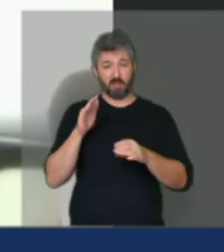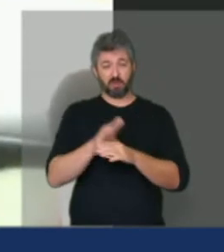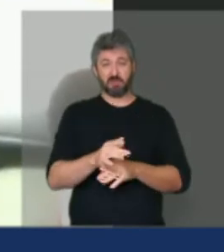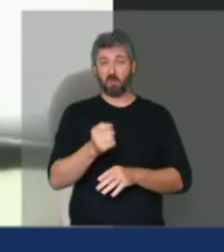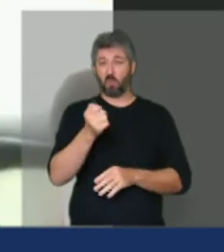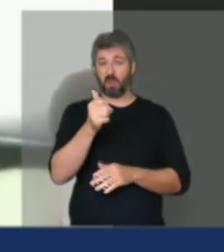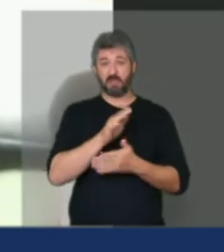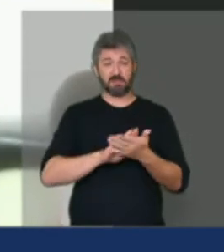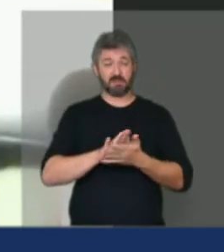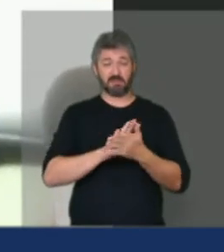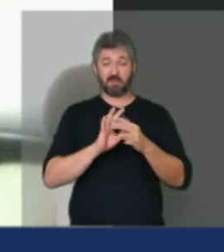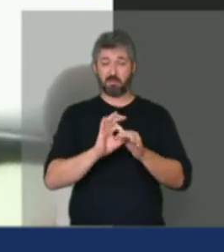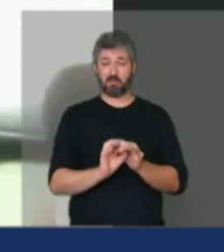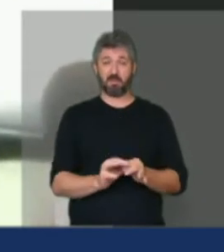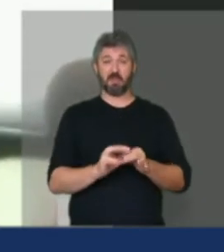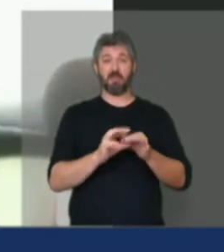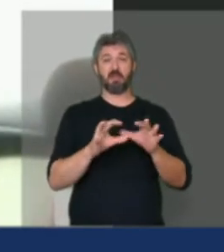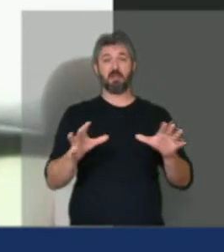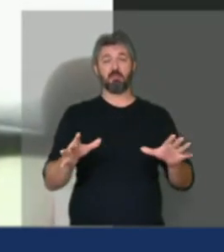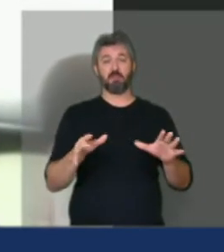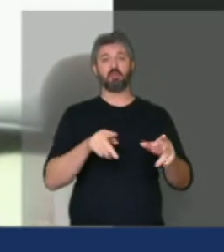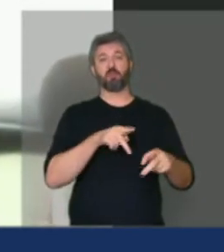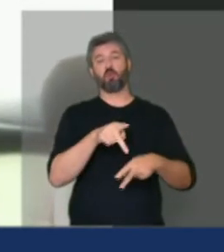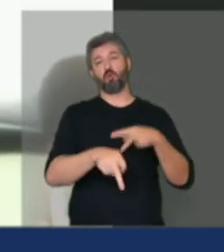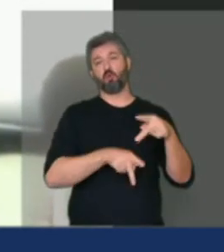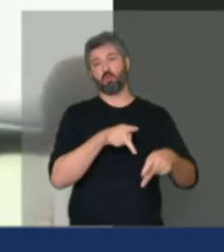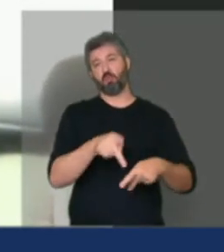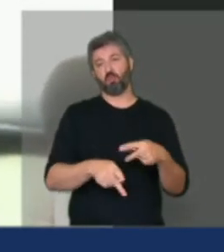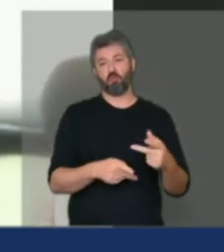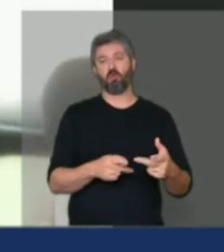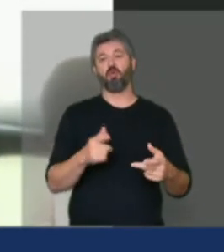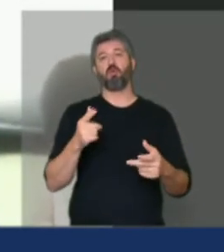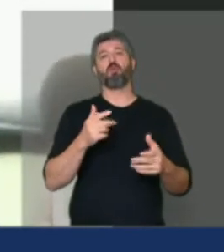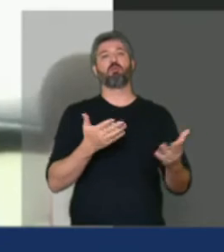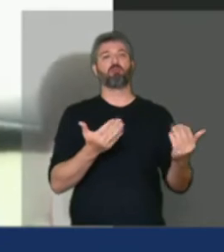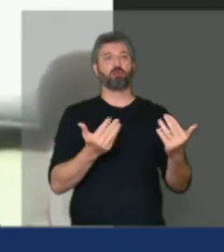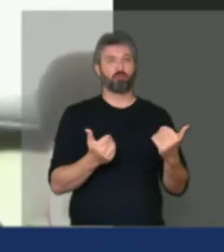POSSAM PERMITIR A NOSSA POPULAÇÃO, SEJA AM JOVENS, ADULTOS, POR QUE NÃO IDOSOS QUE TAMBÉM PRATICAM ESPORTES,